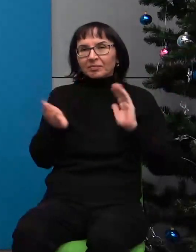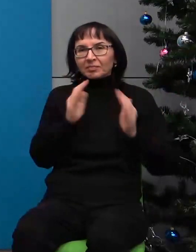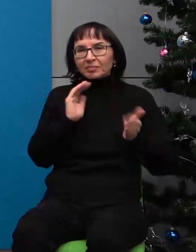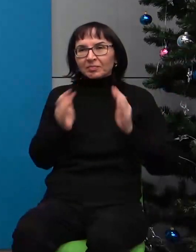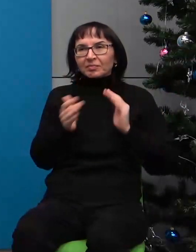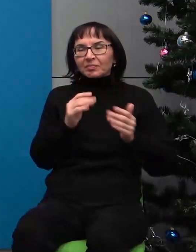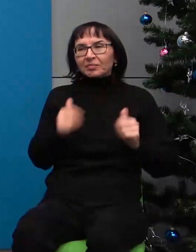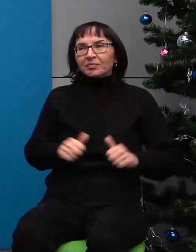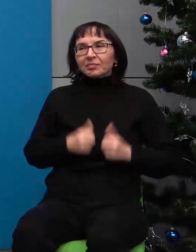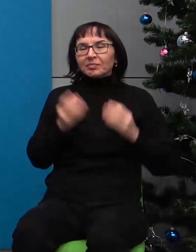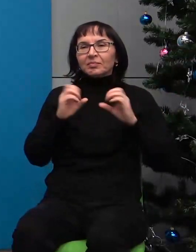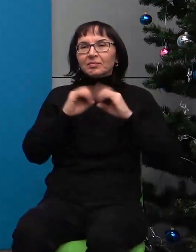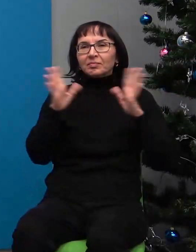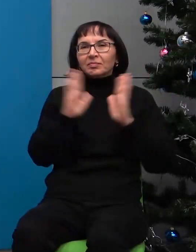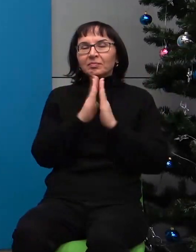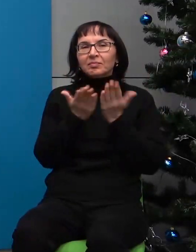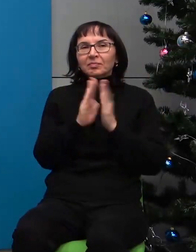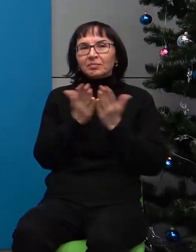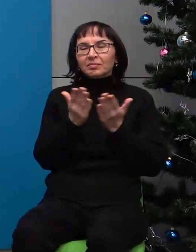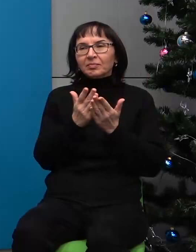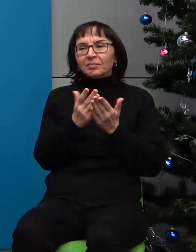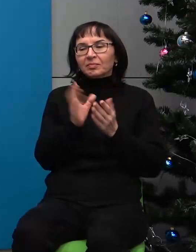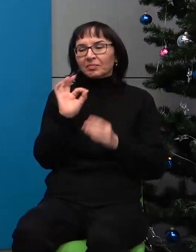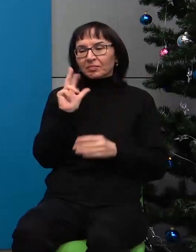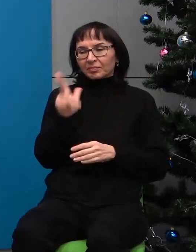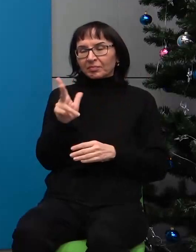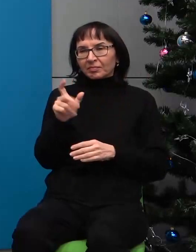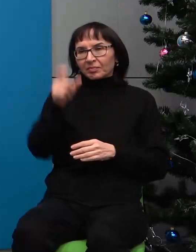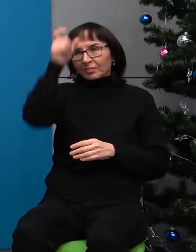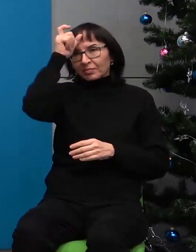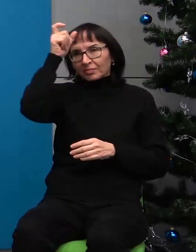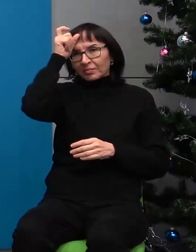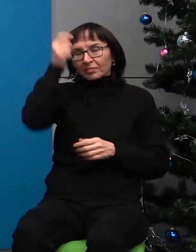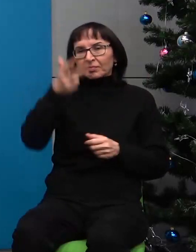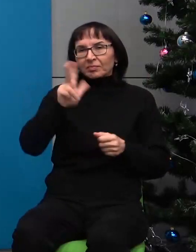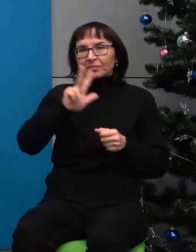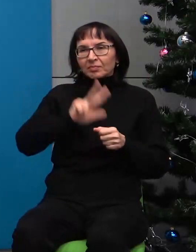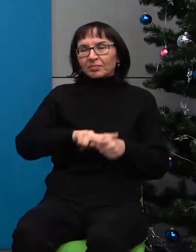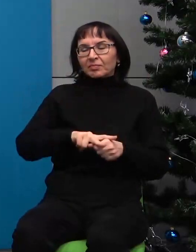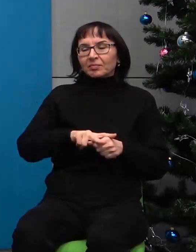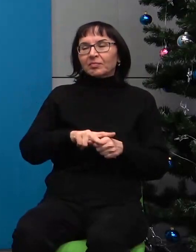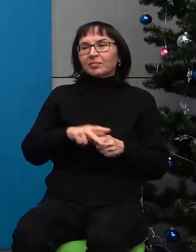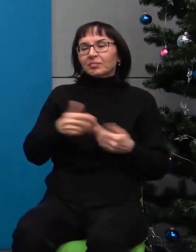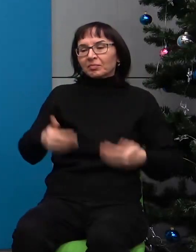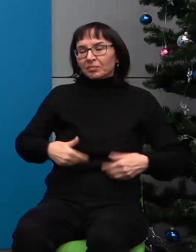I ta wydawczyni też stworzyła, ok, to jest człowiek, który poświęci swoje zdrowie i życie i to dla mnie zrobi.